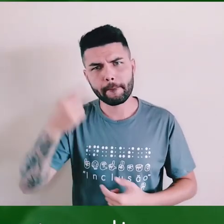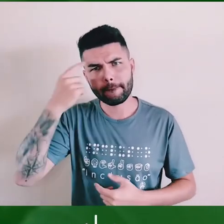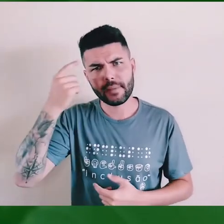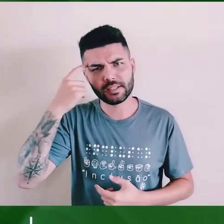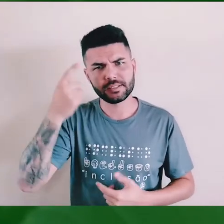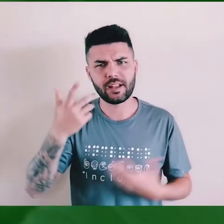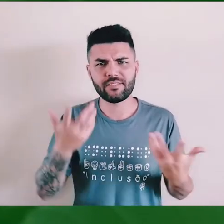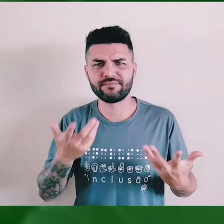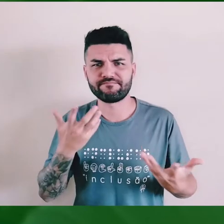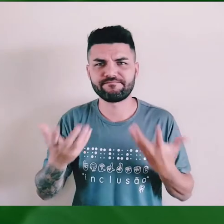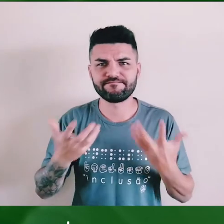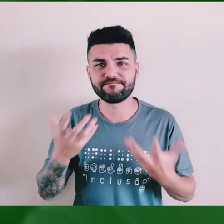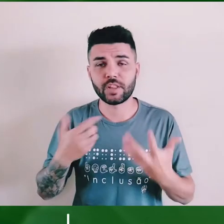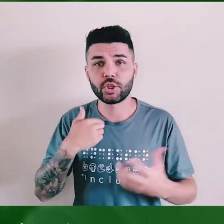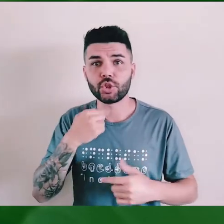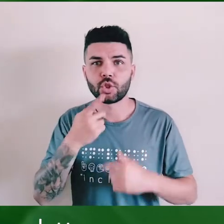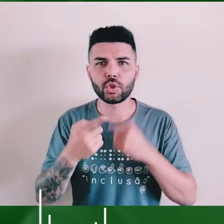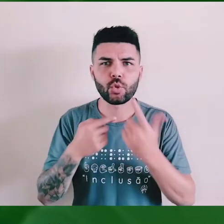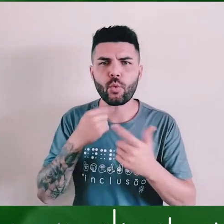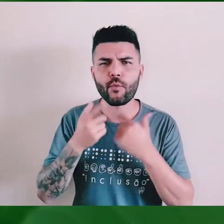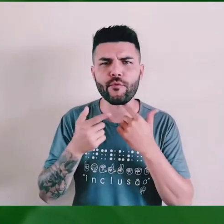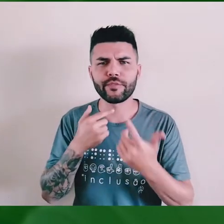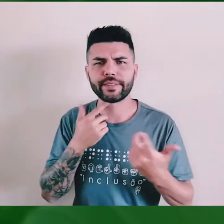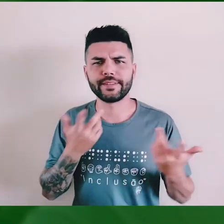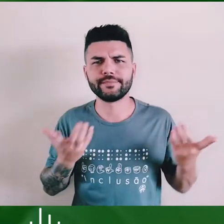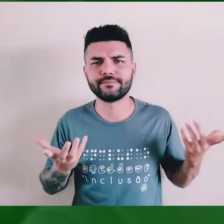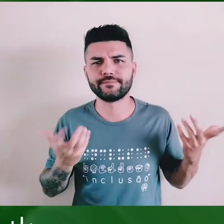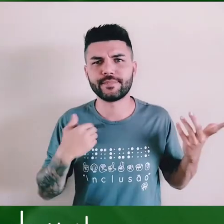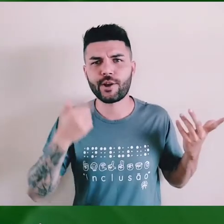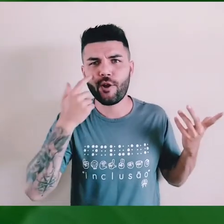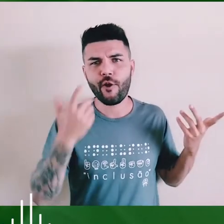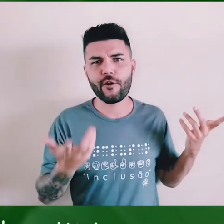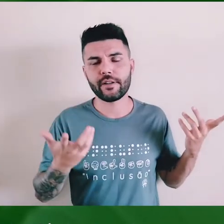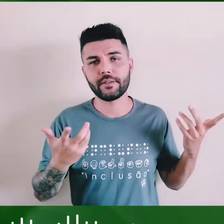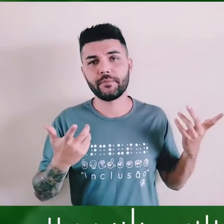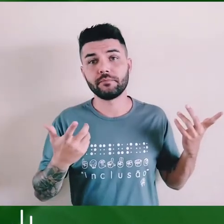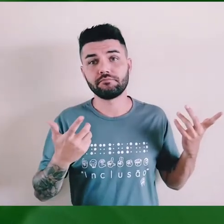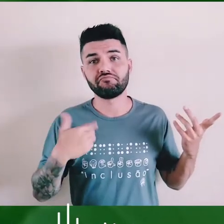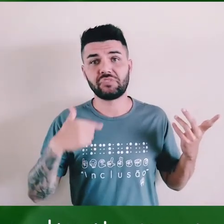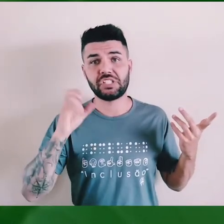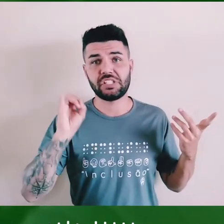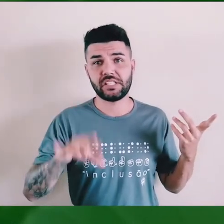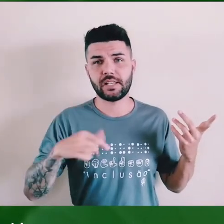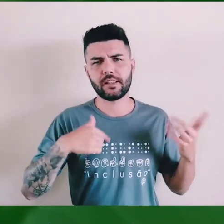que ficava no Mato Grosso do Sul. E aí fui pra Cuiabá, virei repórter lá com 22 anos,